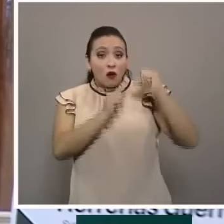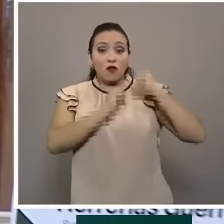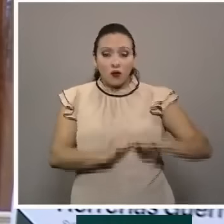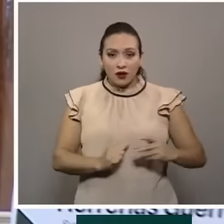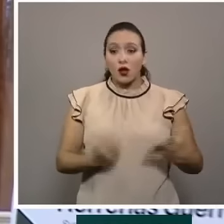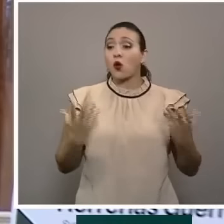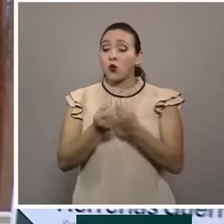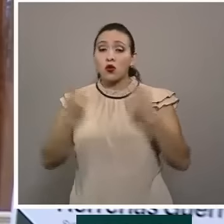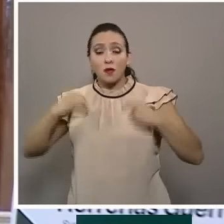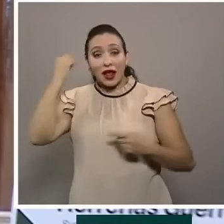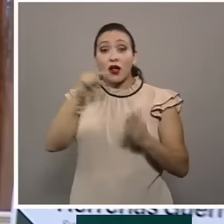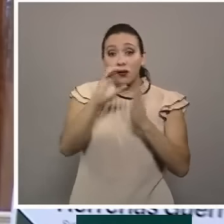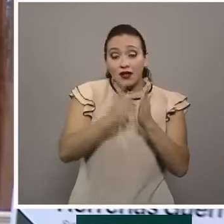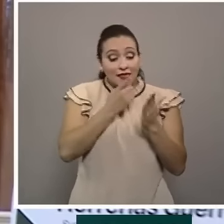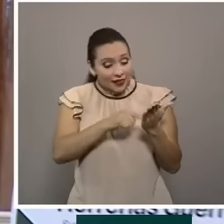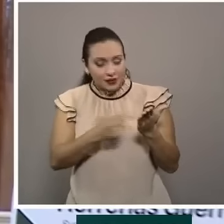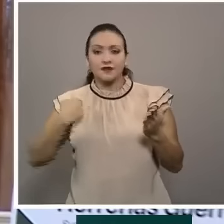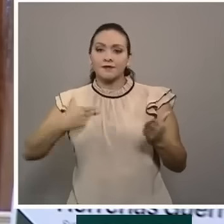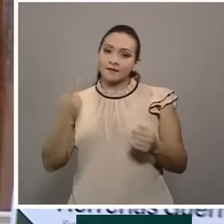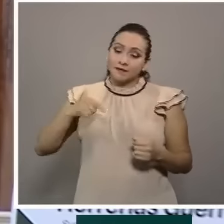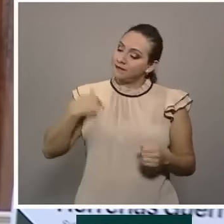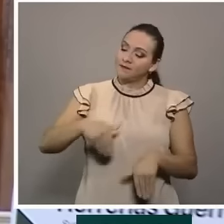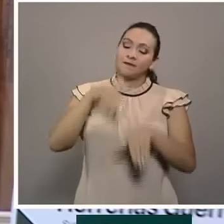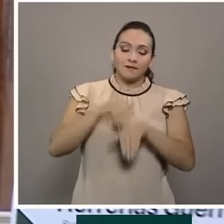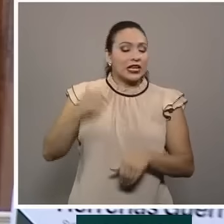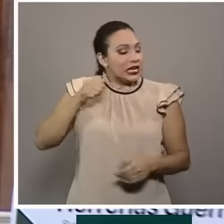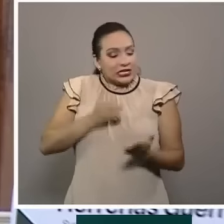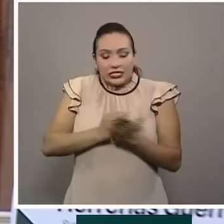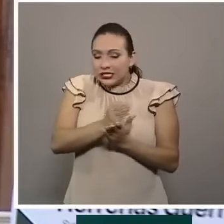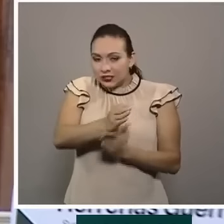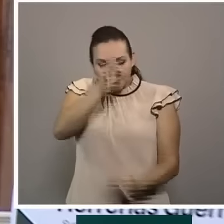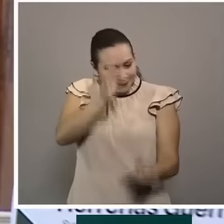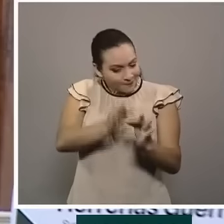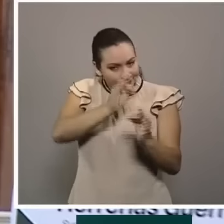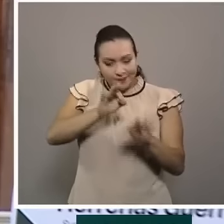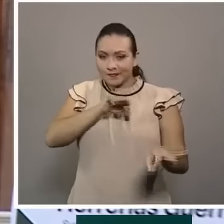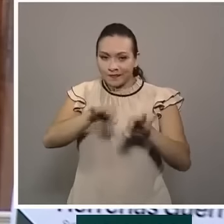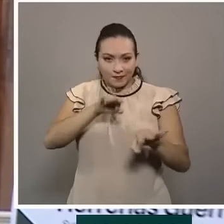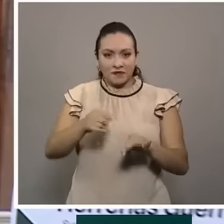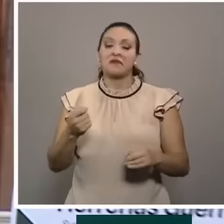hoy y es la que he aplicado y seguiré defendiendo durante todo mi cargo como ministra de la Suprema